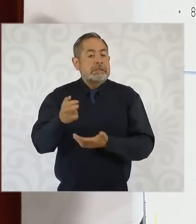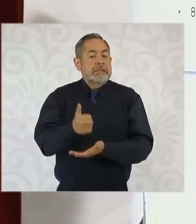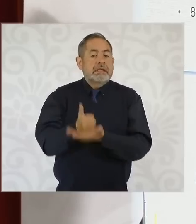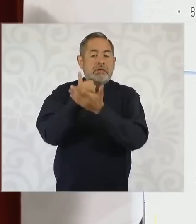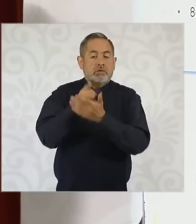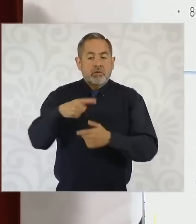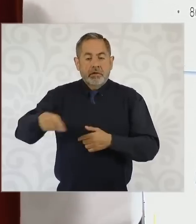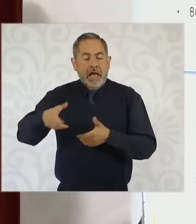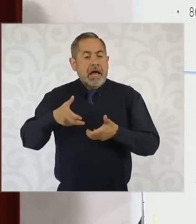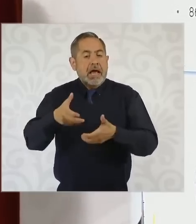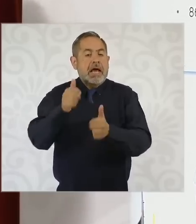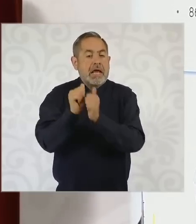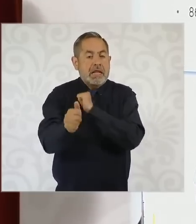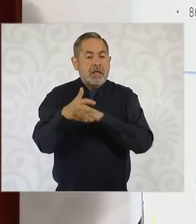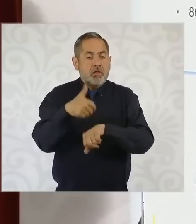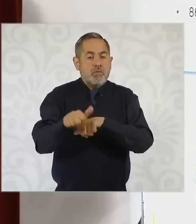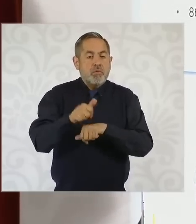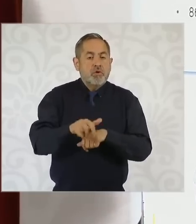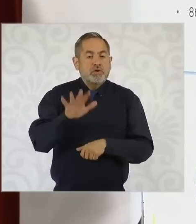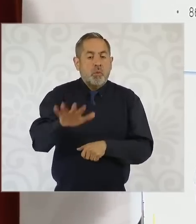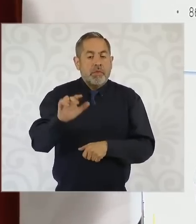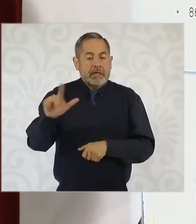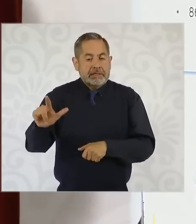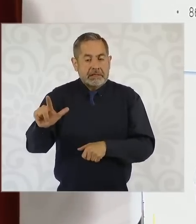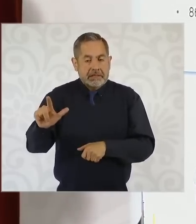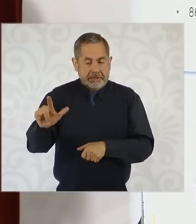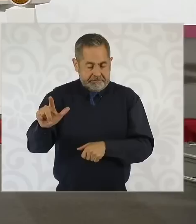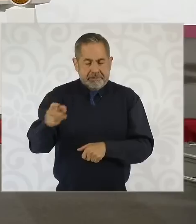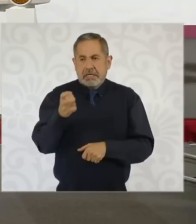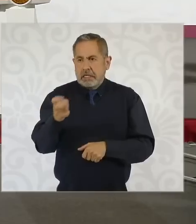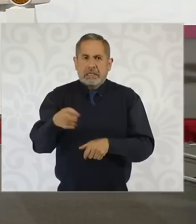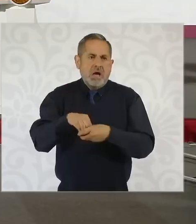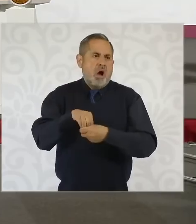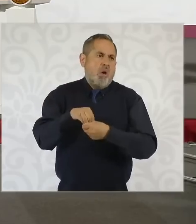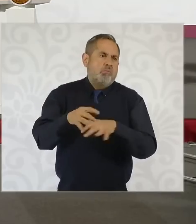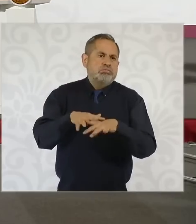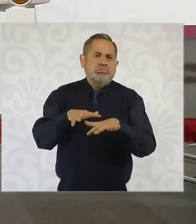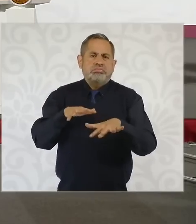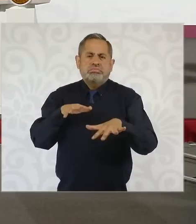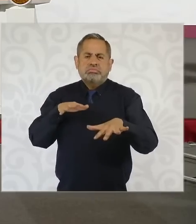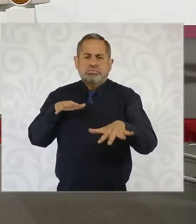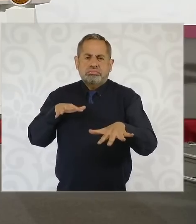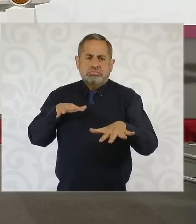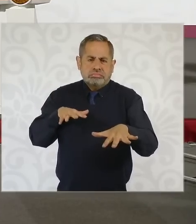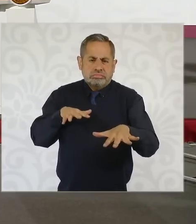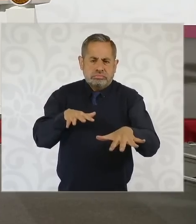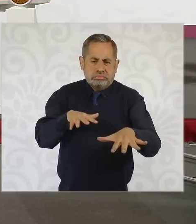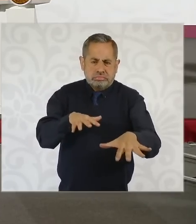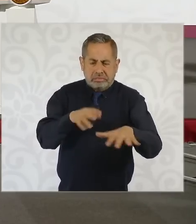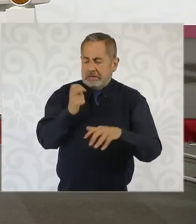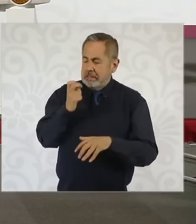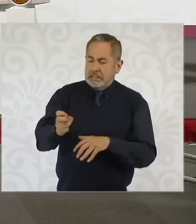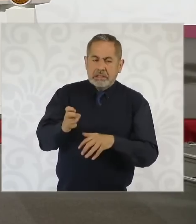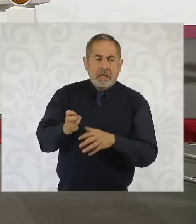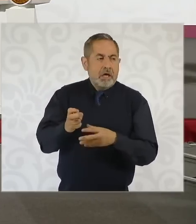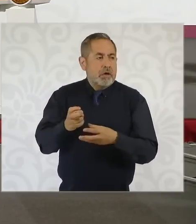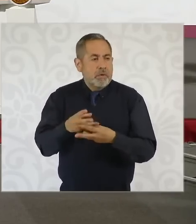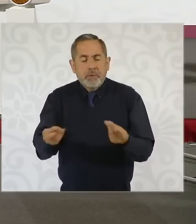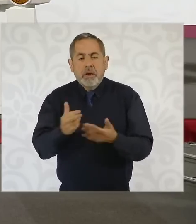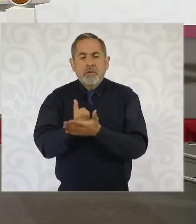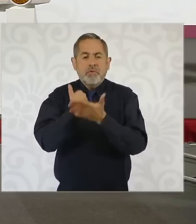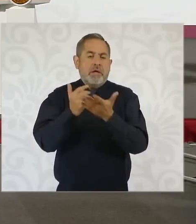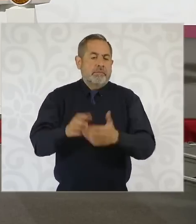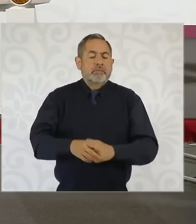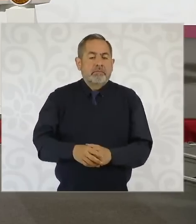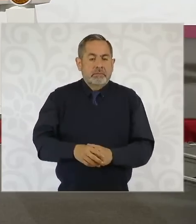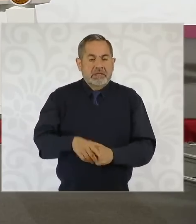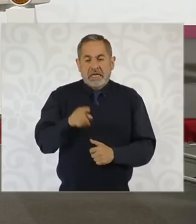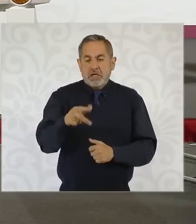57 que es la que más eh tránsito tiene y mayor carga mueve eh aquí traemos 8 km de longitud